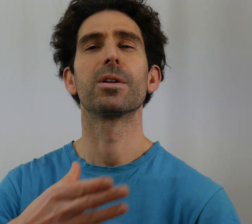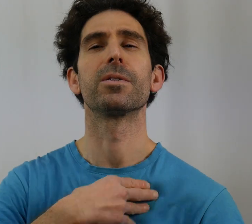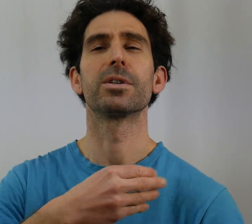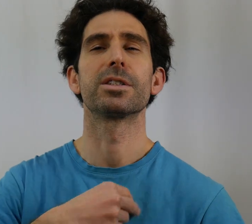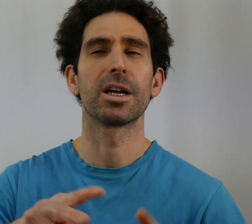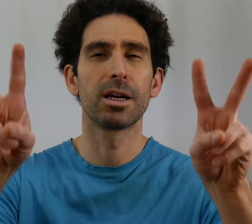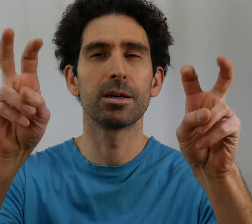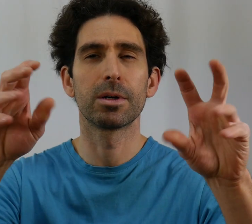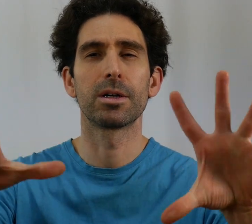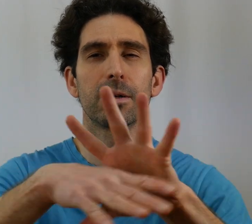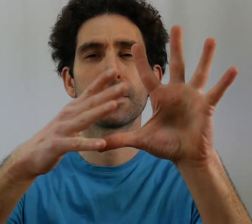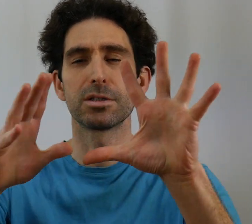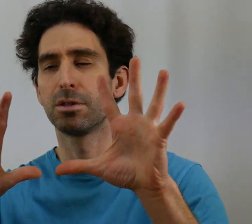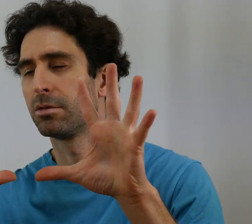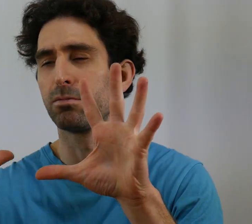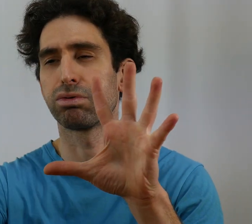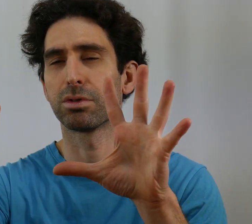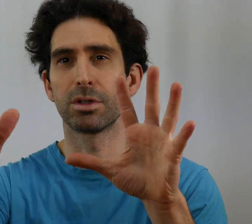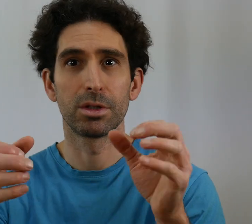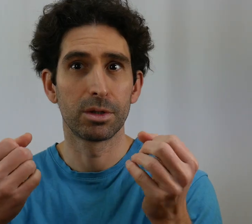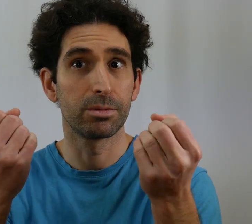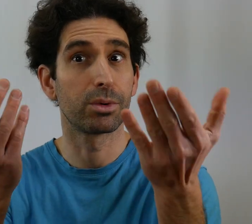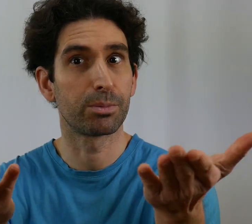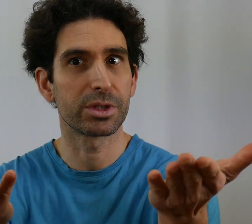Voici ma proposition d'expression imagée en LSF.